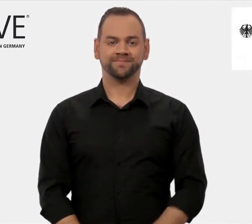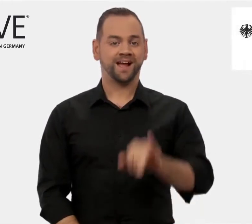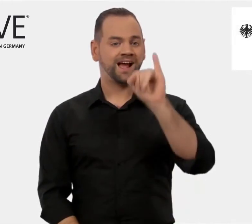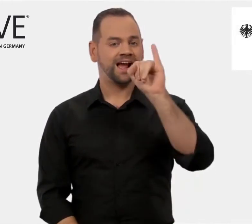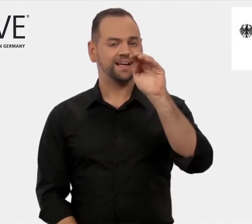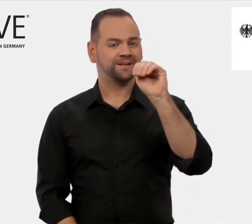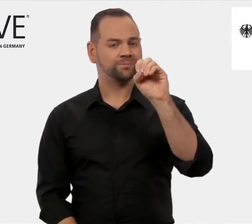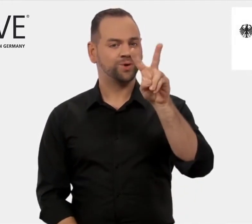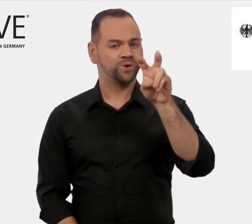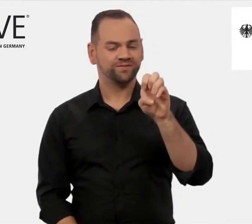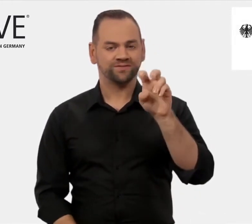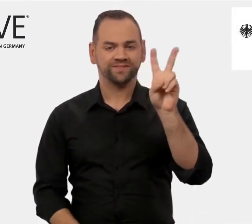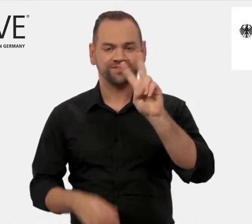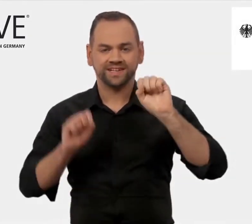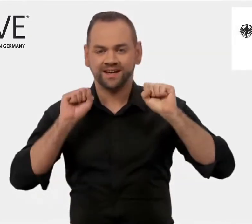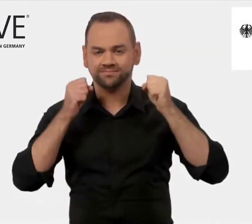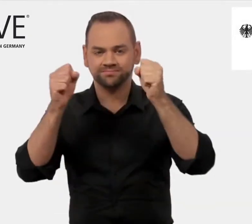iMOVE ist eine Initiative